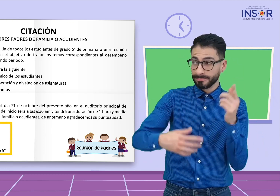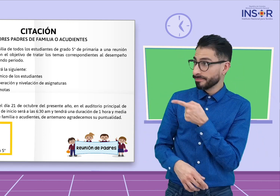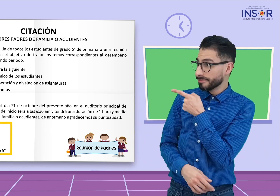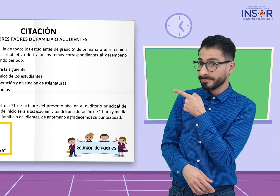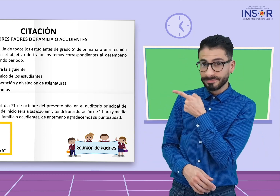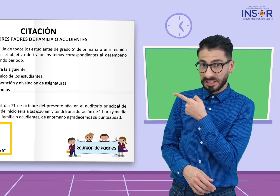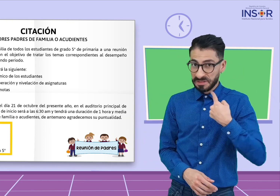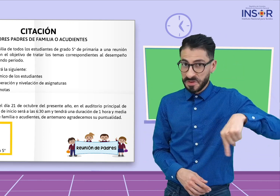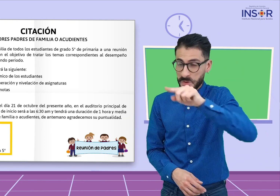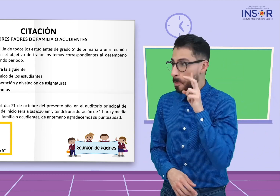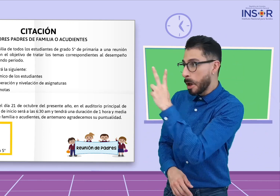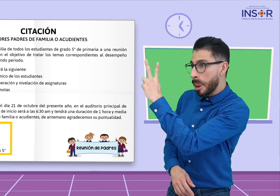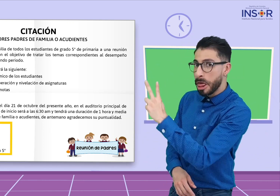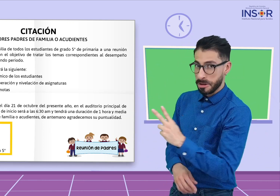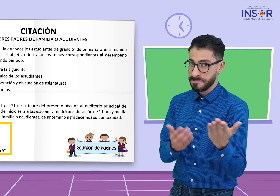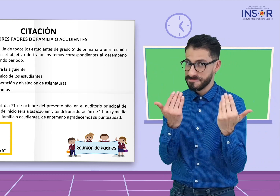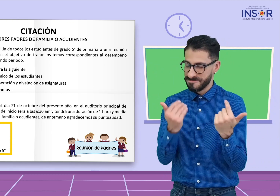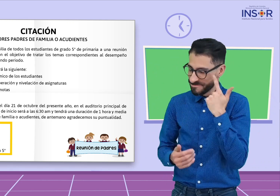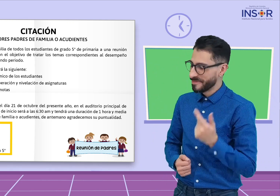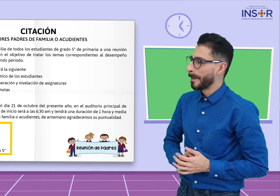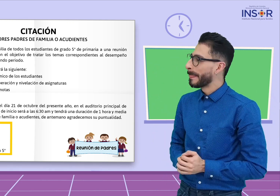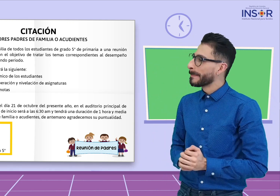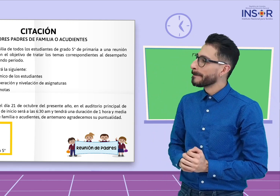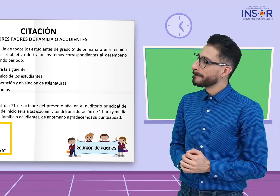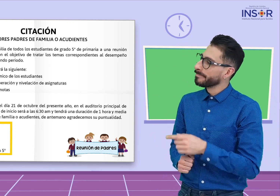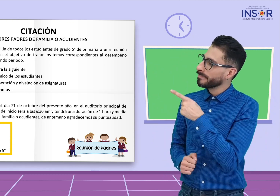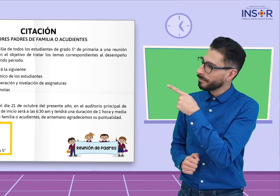Vamos a leer la quinta parte.